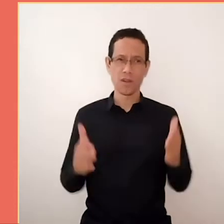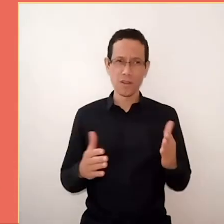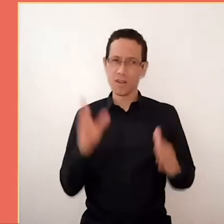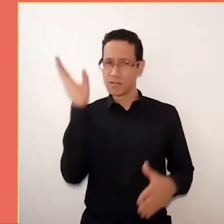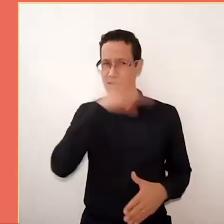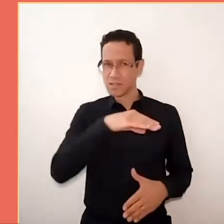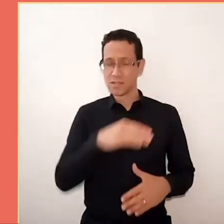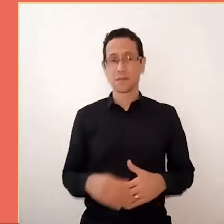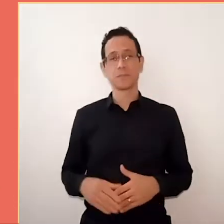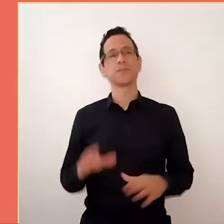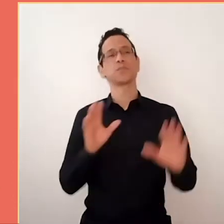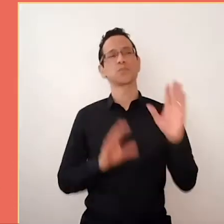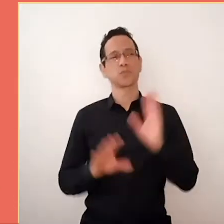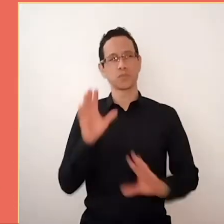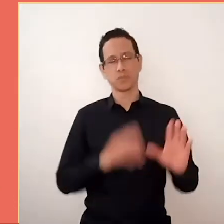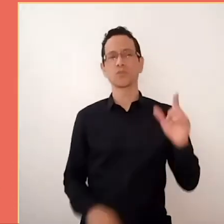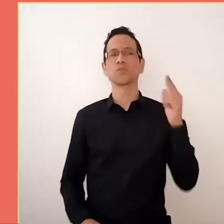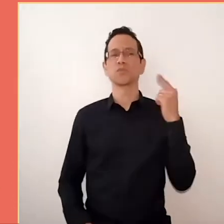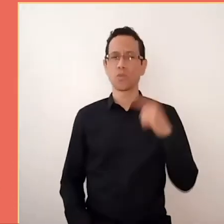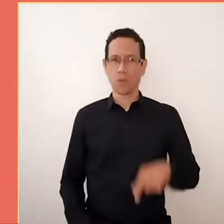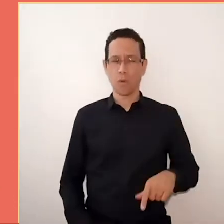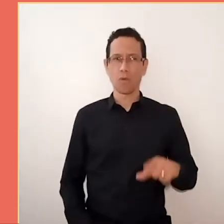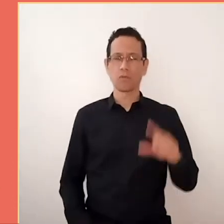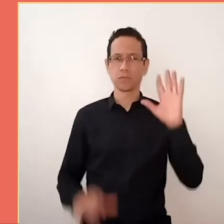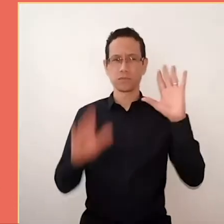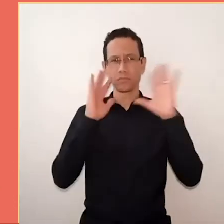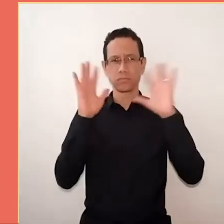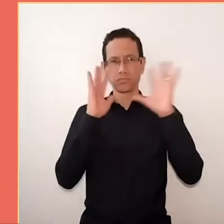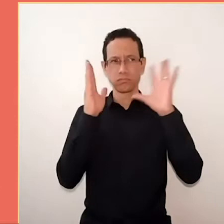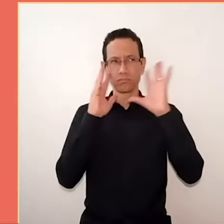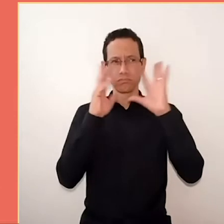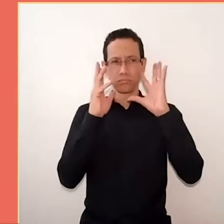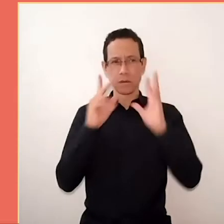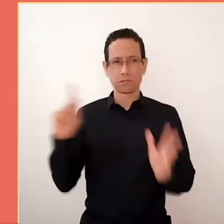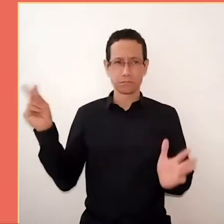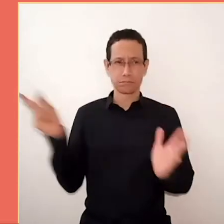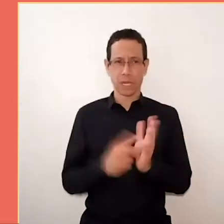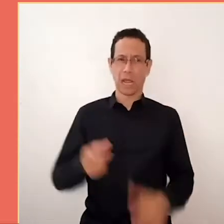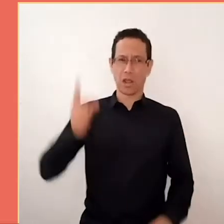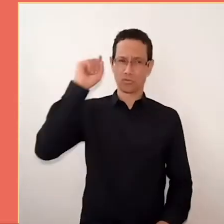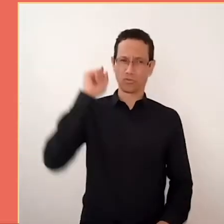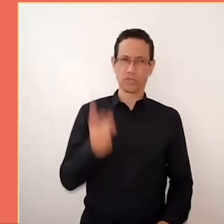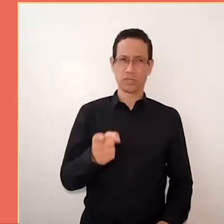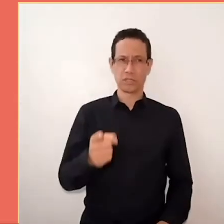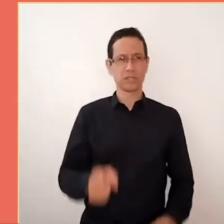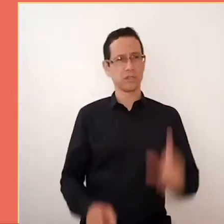e de novo olhar pra dentro, pra gente não determinar verdades. Não criar verdades absolutas.